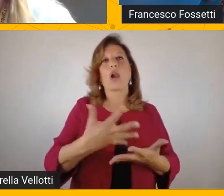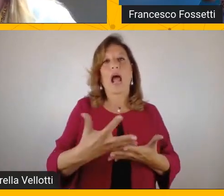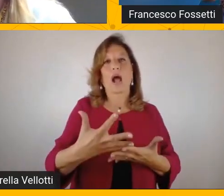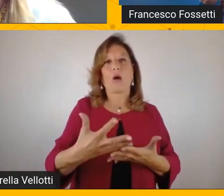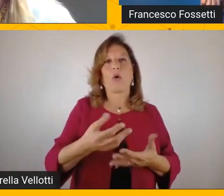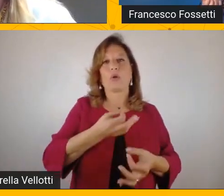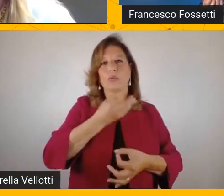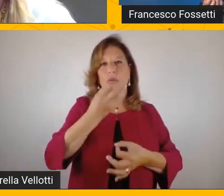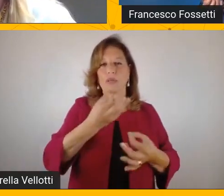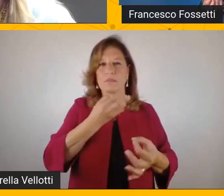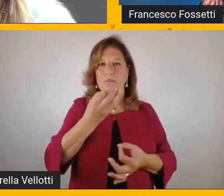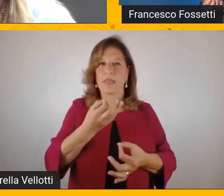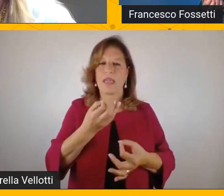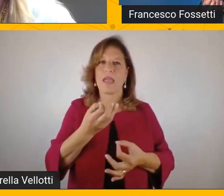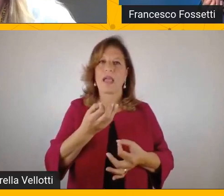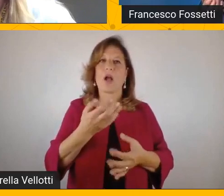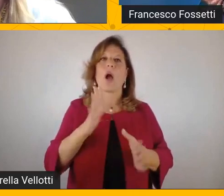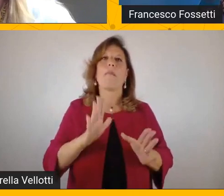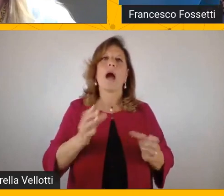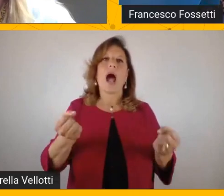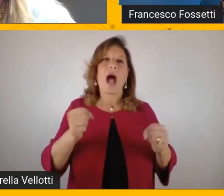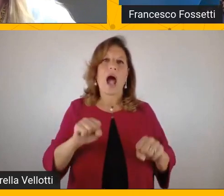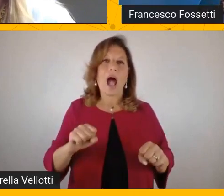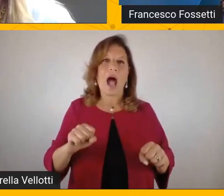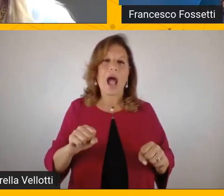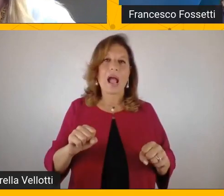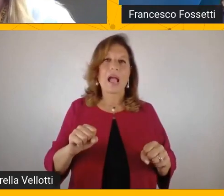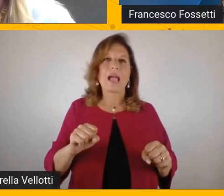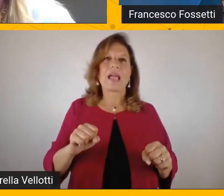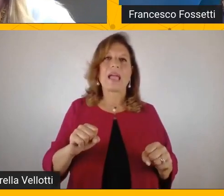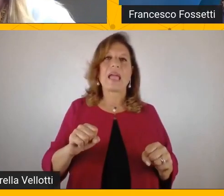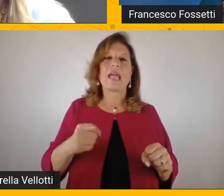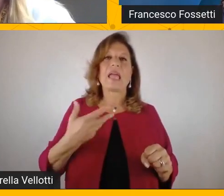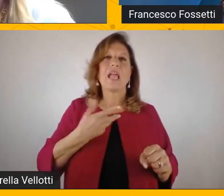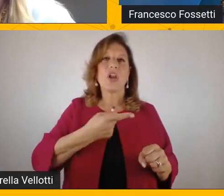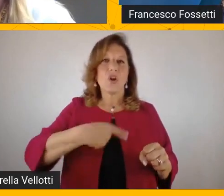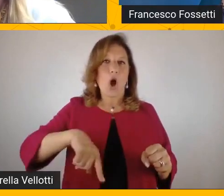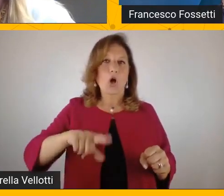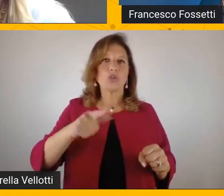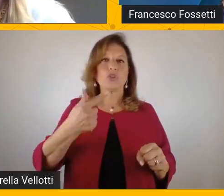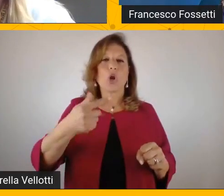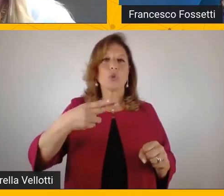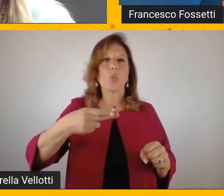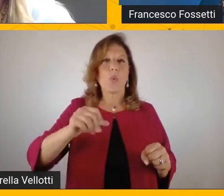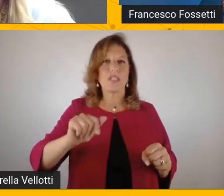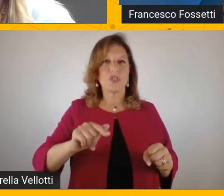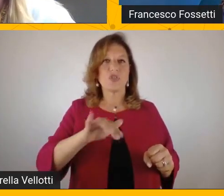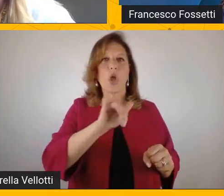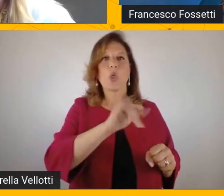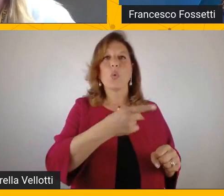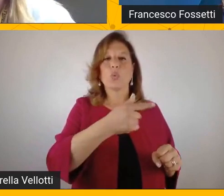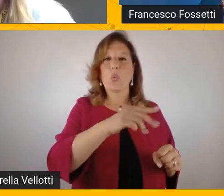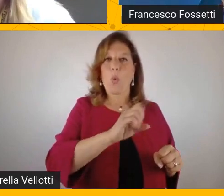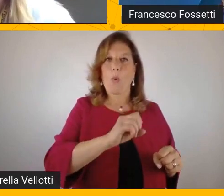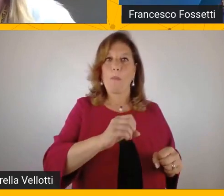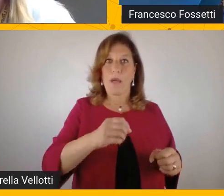delle recensioni ma anche il nostro eh canale YouTube eh e